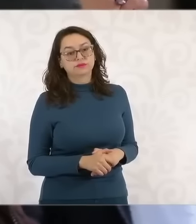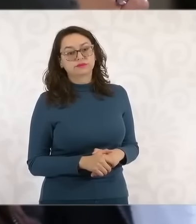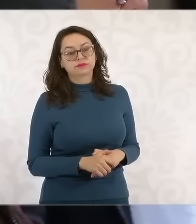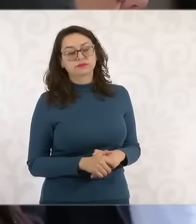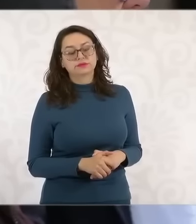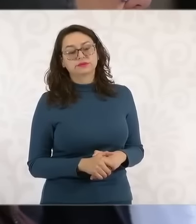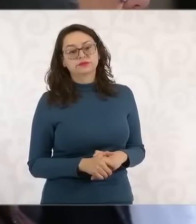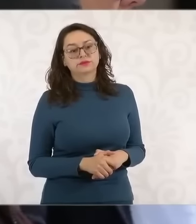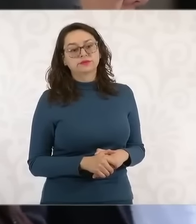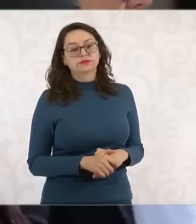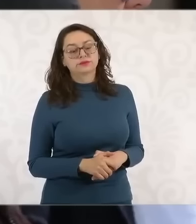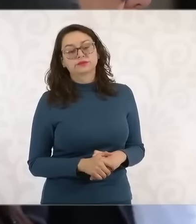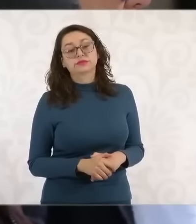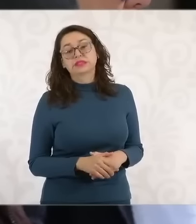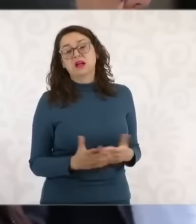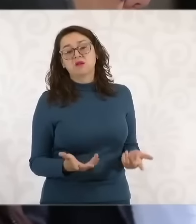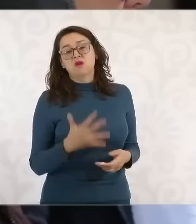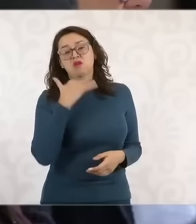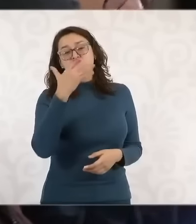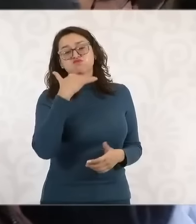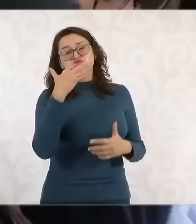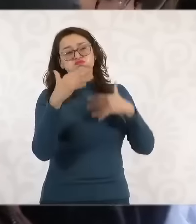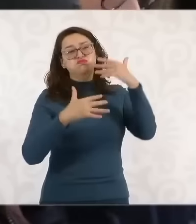cómo están garantizando que no haya contaminación.